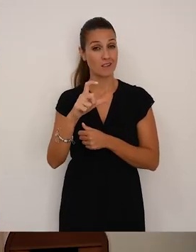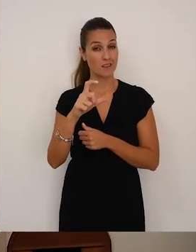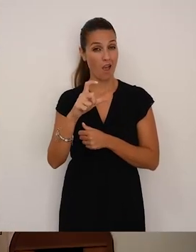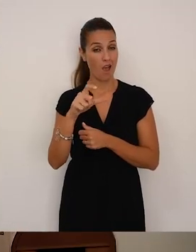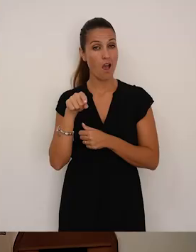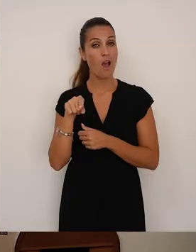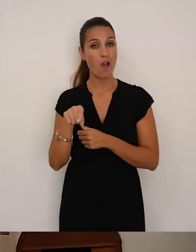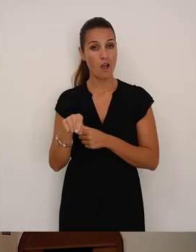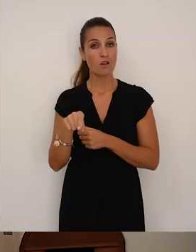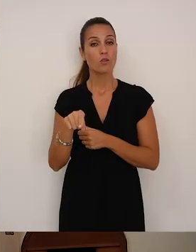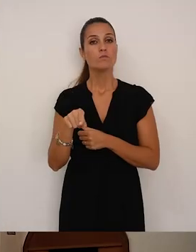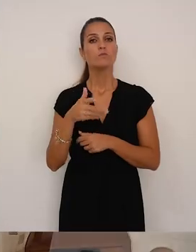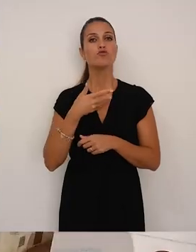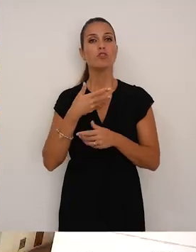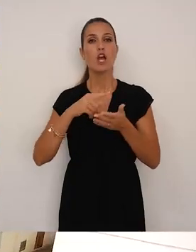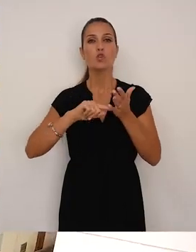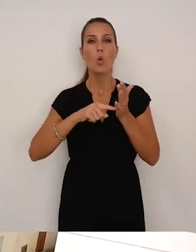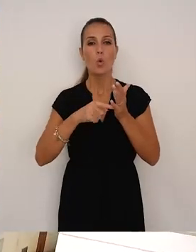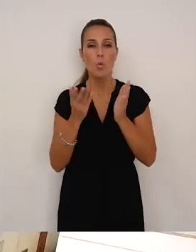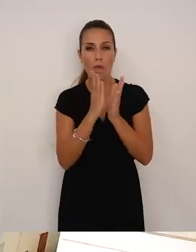Castrignano si attesta nelle fonti documentarie